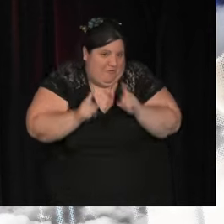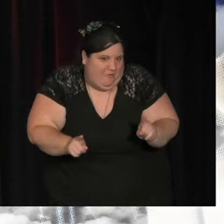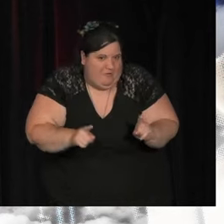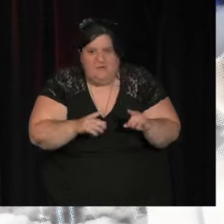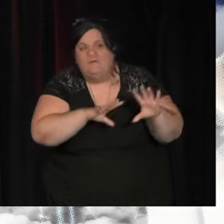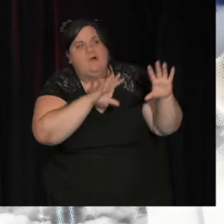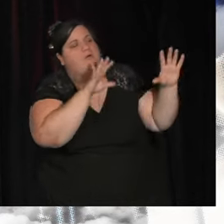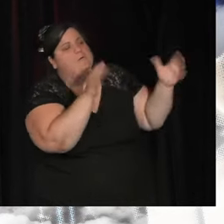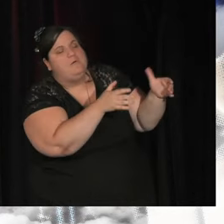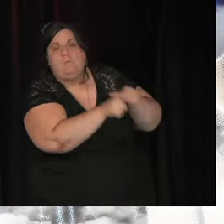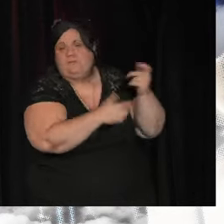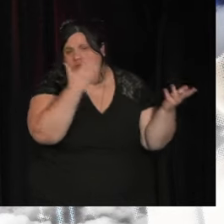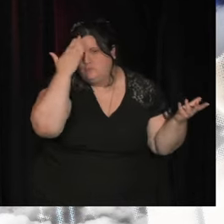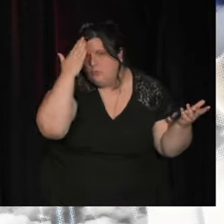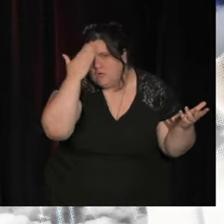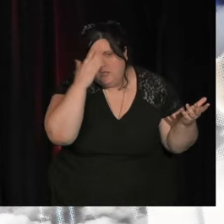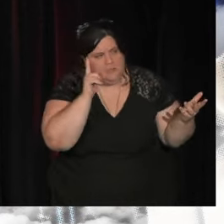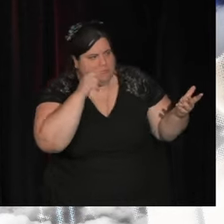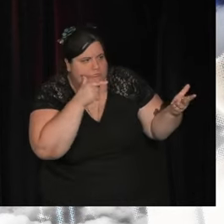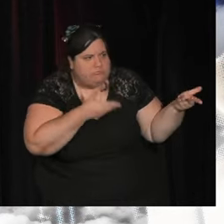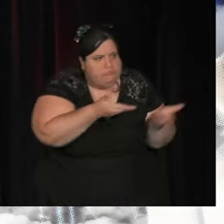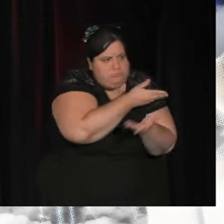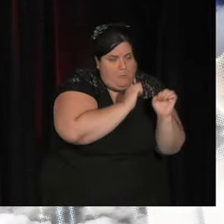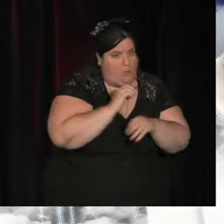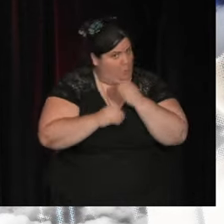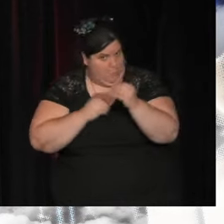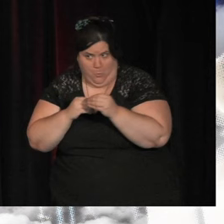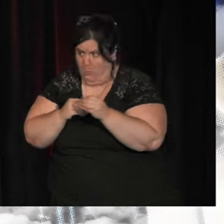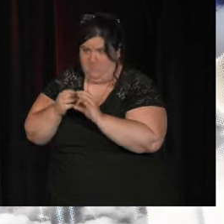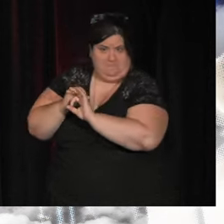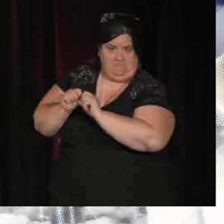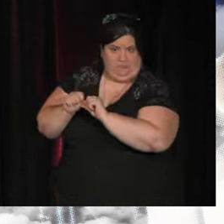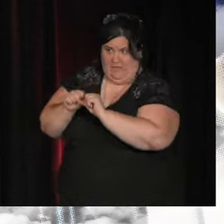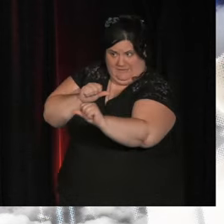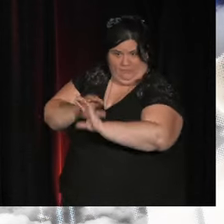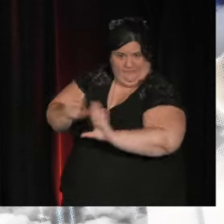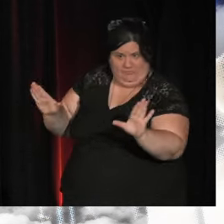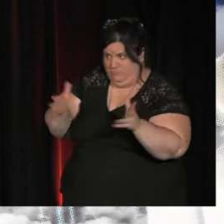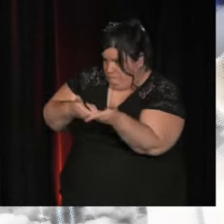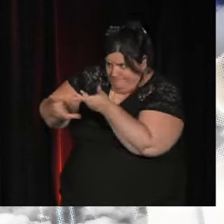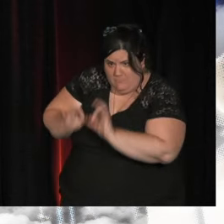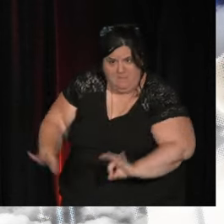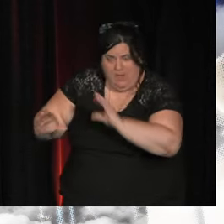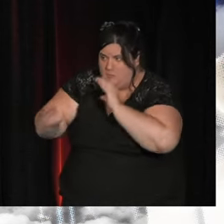ou en tout cas qu'on peut communiquer vraiment verbalement et quand on ne peut pas le faire. C'est ça, parce qu'on avait déjà évoqué dans l'épisode Apex Legends